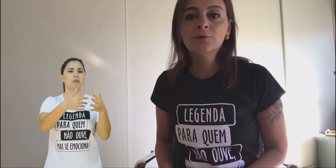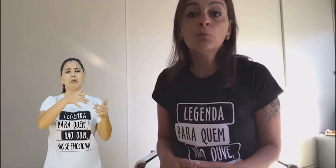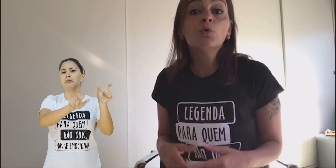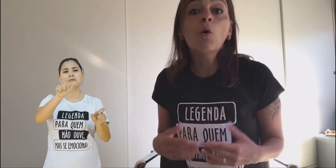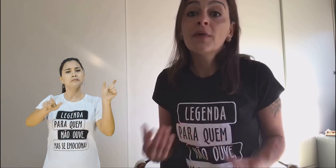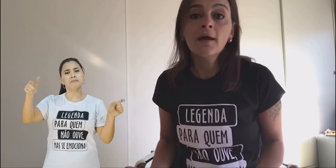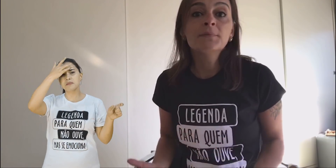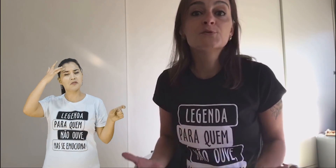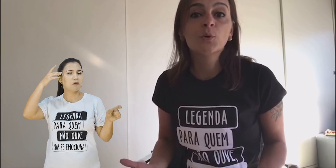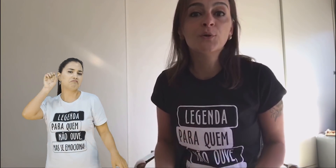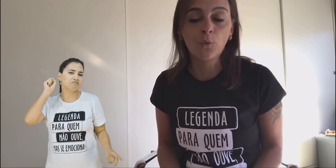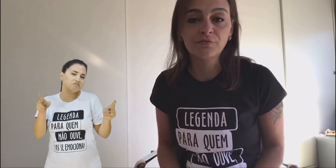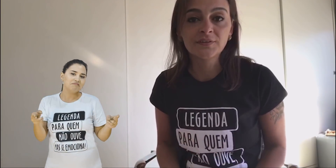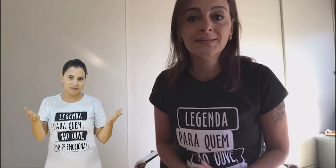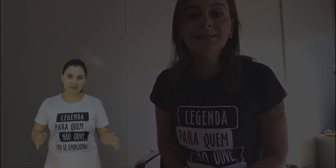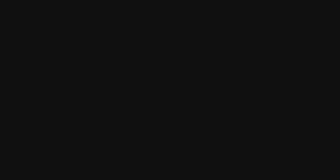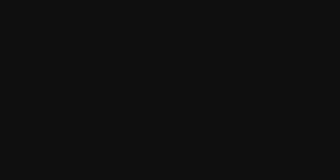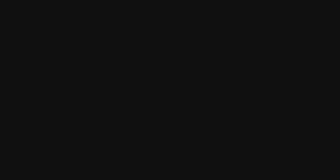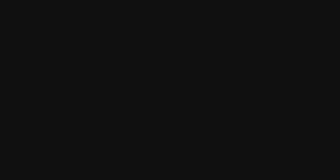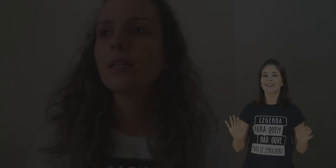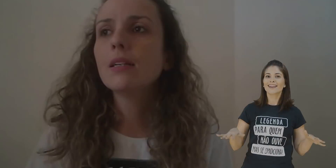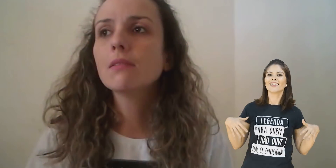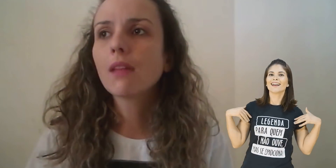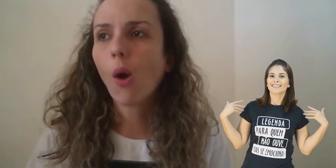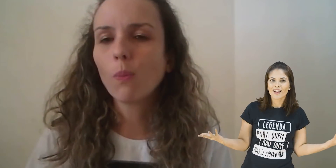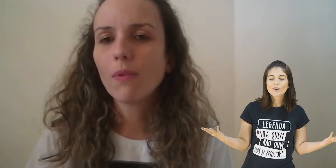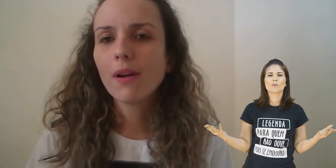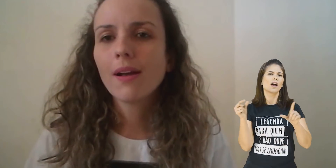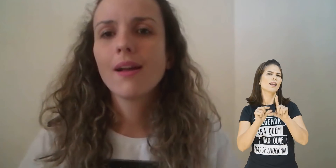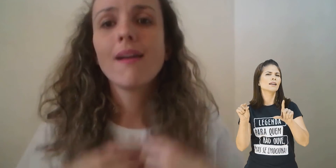como qualquer pessoa que ouve. [Patrícia] Então,